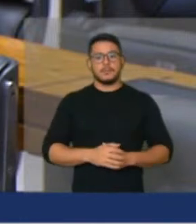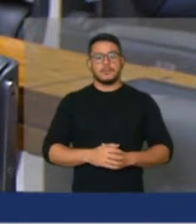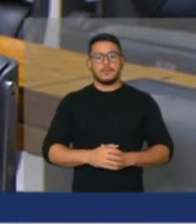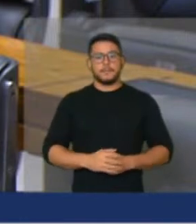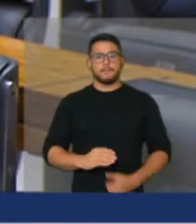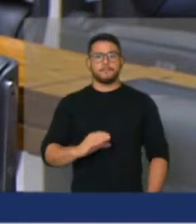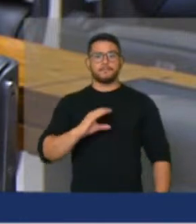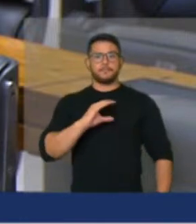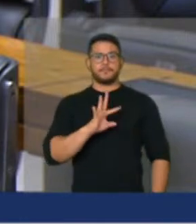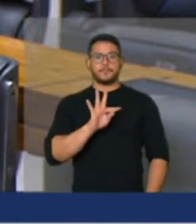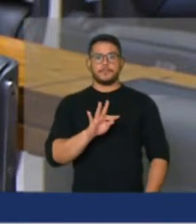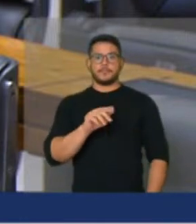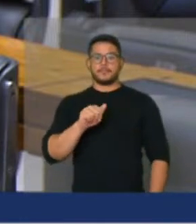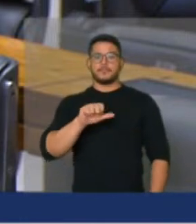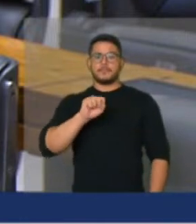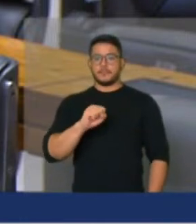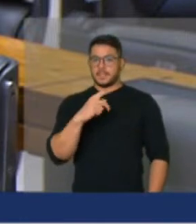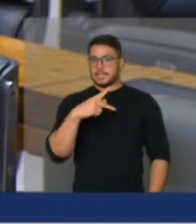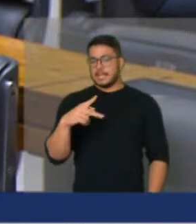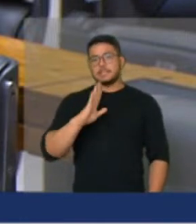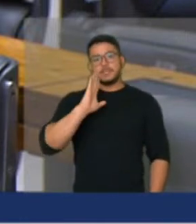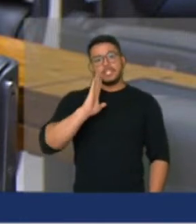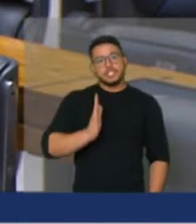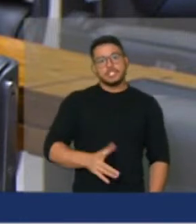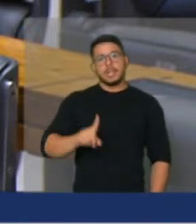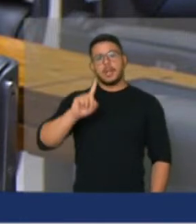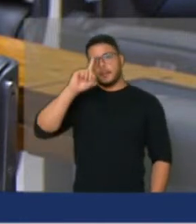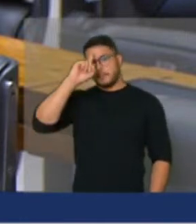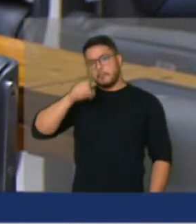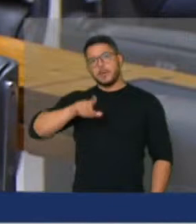APENAS UMA... UMA GENTILEZA, UM ATO DE EDUCAÇÃO COM O